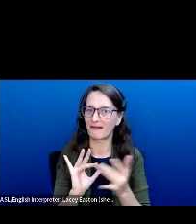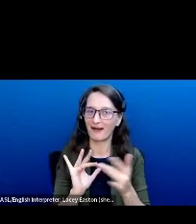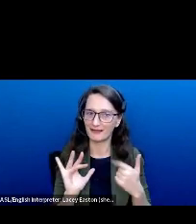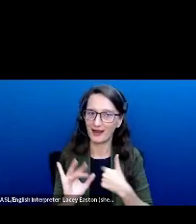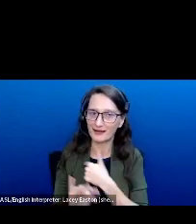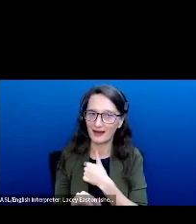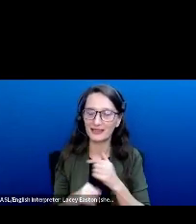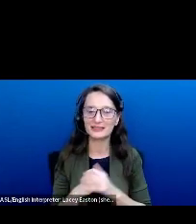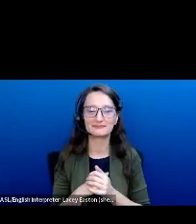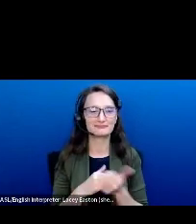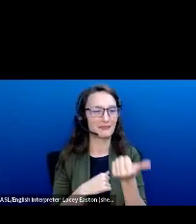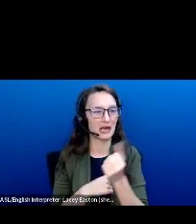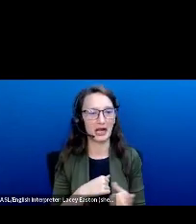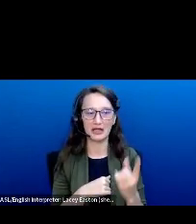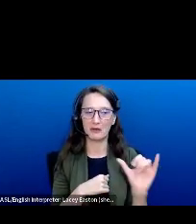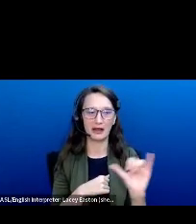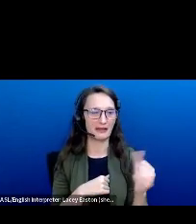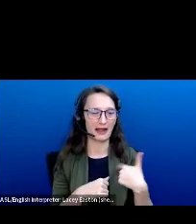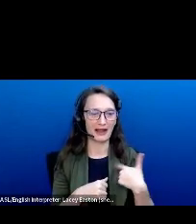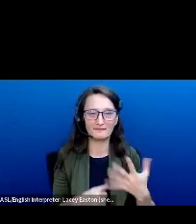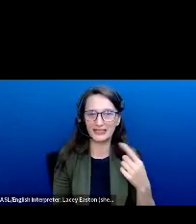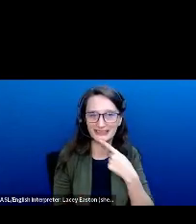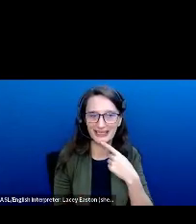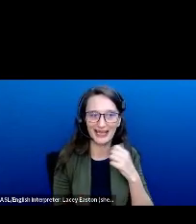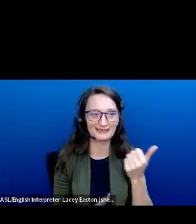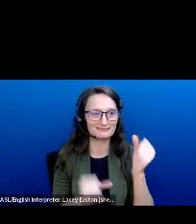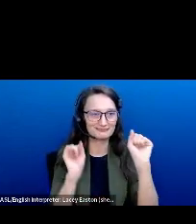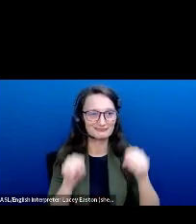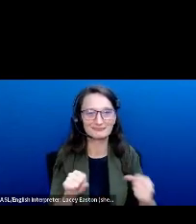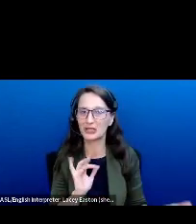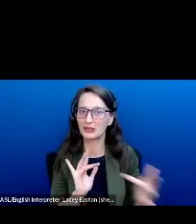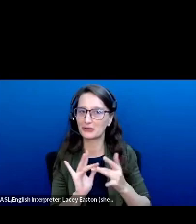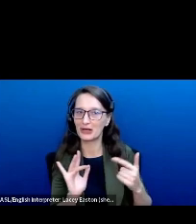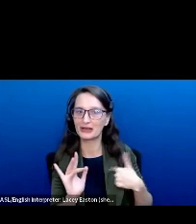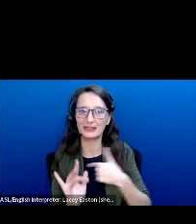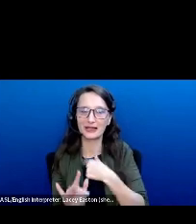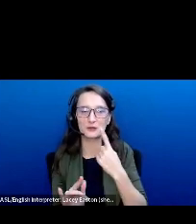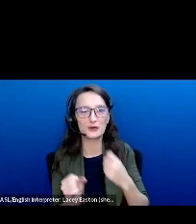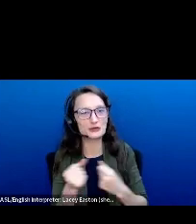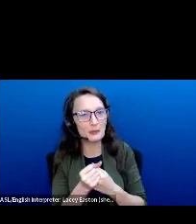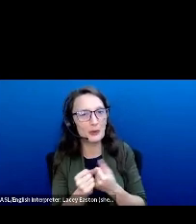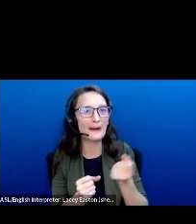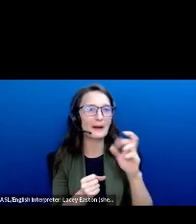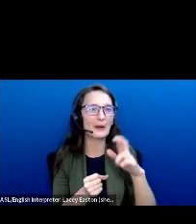como dije, puede comunicarse para obtener apoyo o asistencia técnica. Tenemos nuestro sitio web